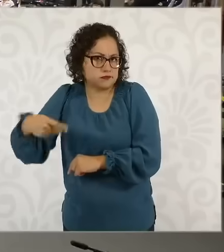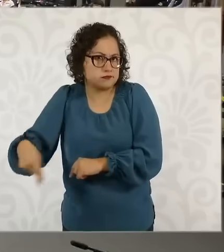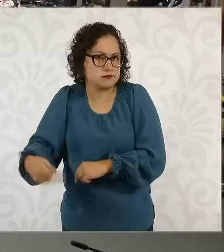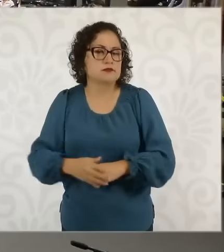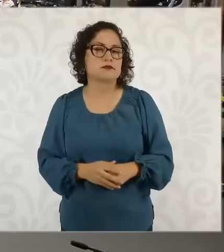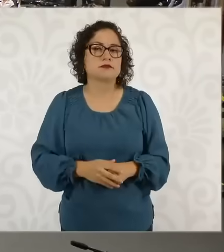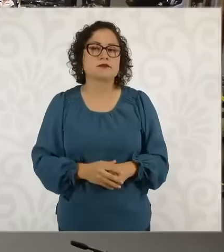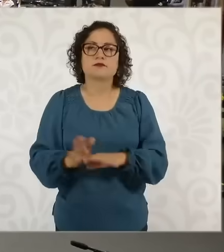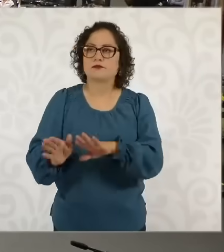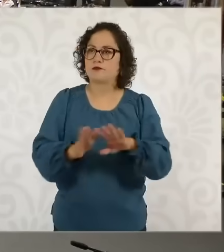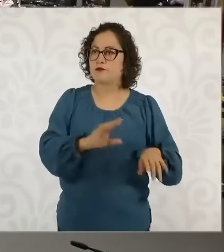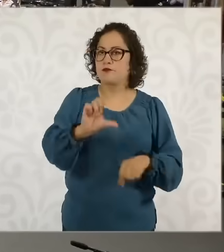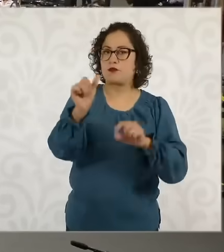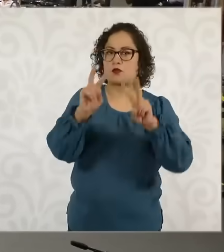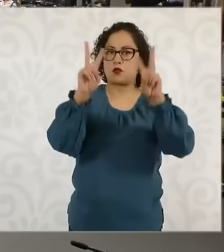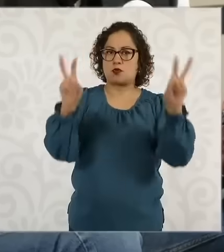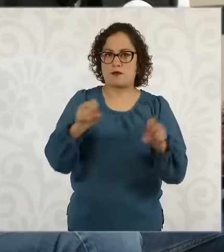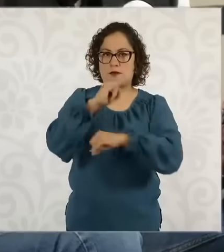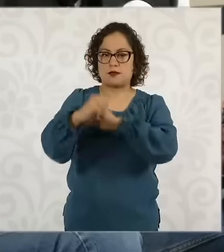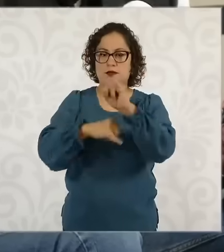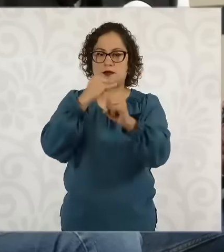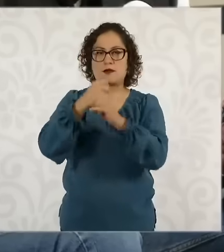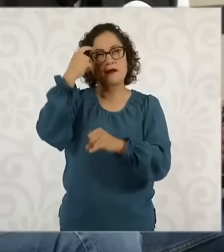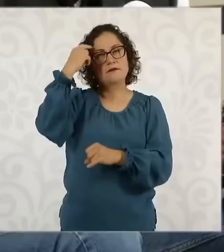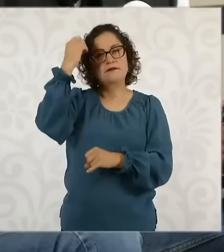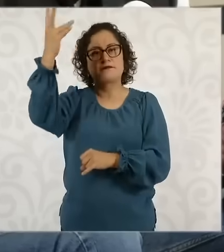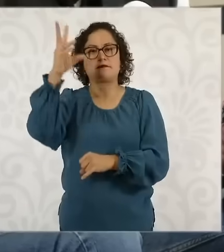tema, eh, regresando al tema internacional, antes de que se me olvide, eh, preguntarles sobre el